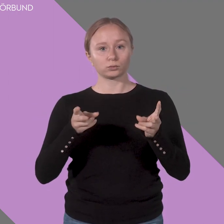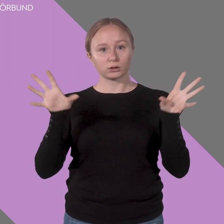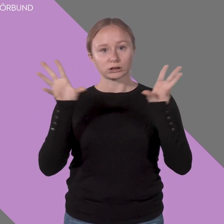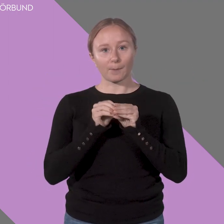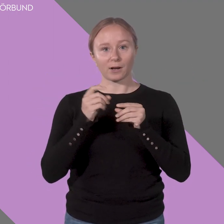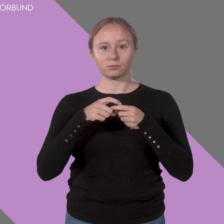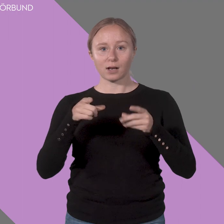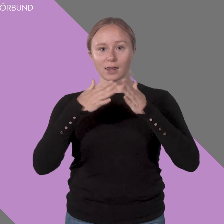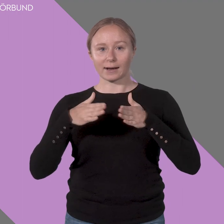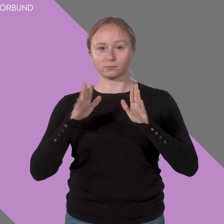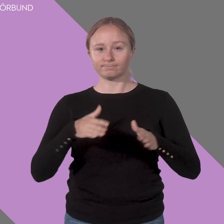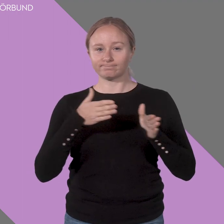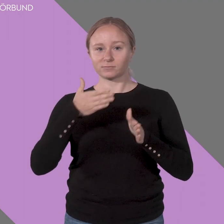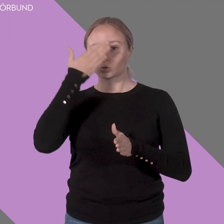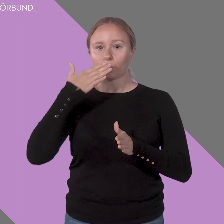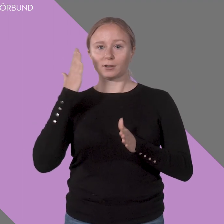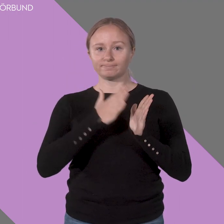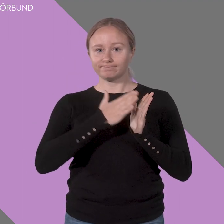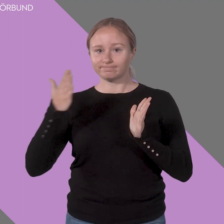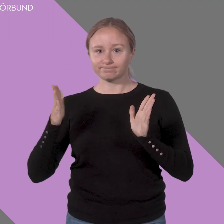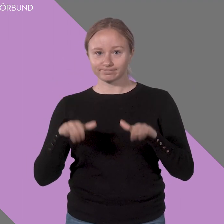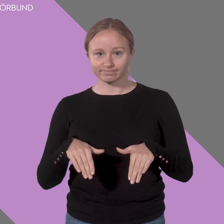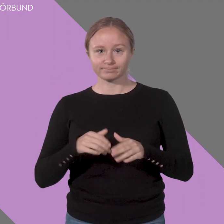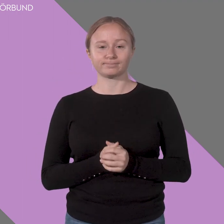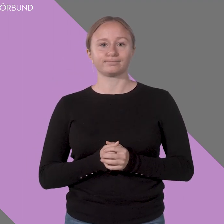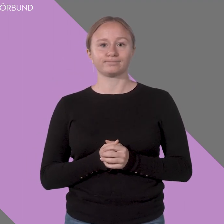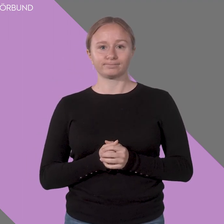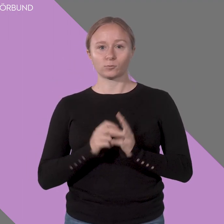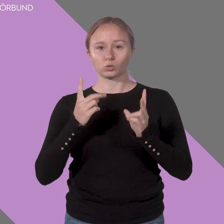sammandrag om läger som ordnats under sommaren,